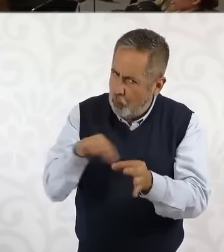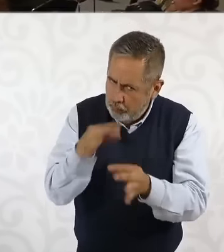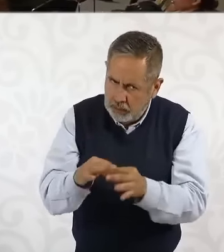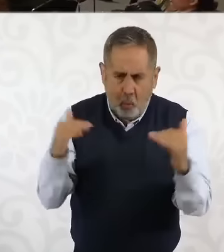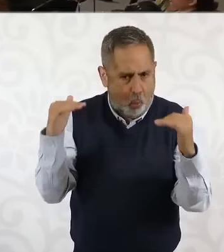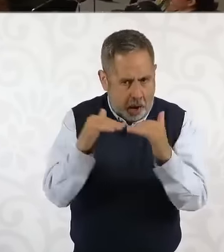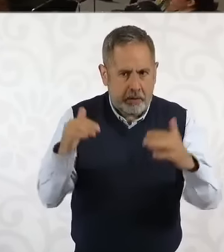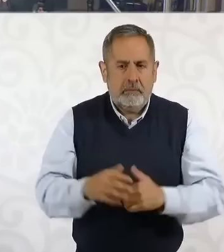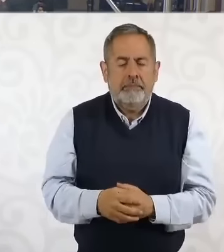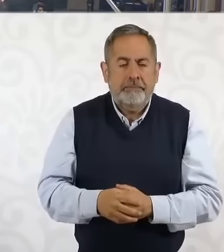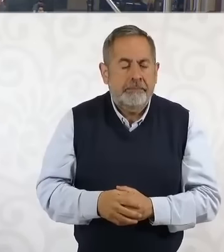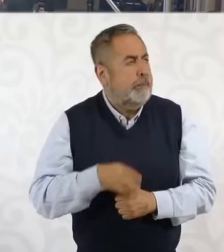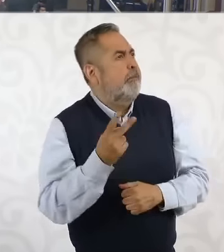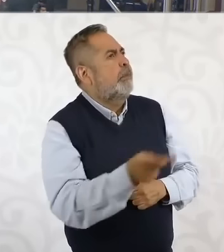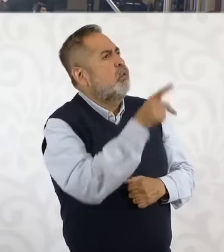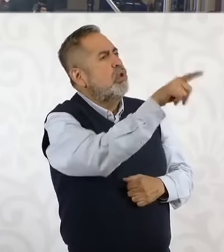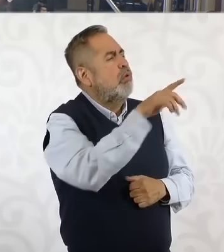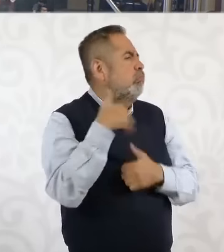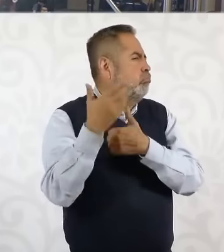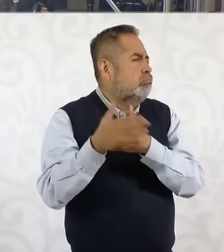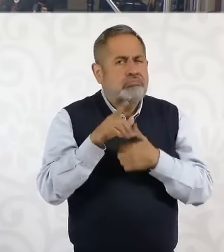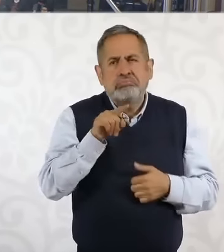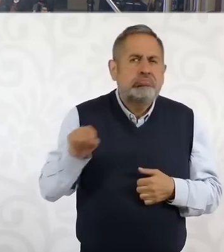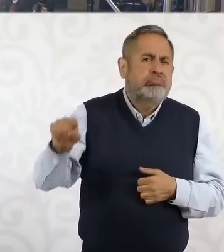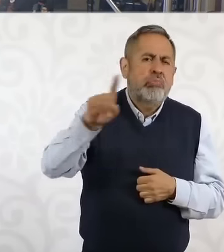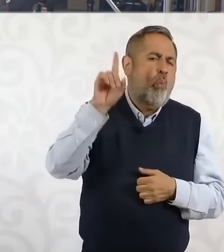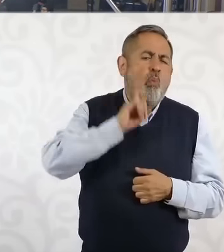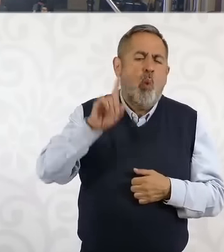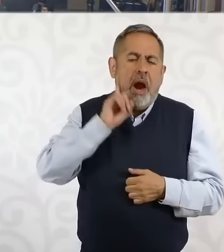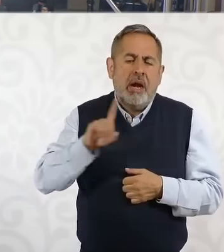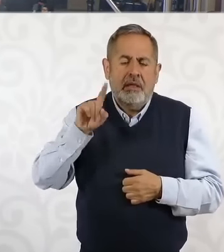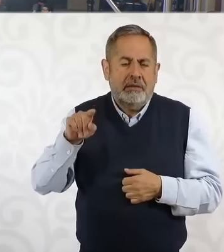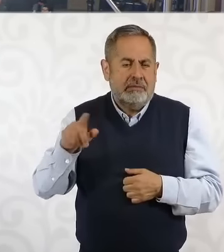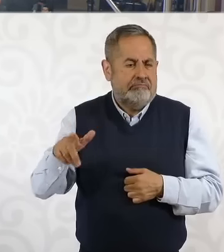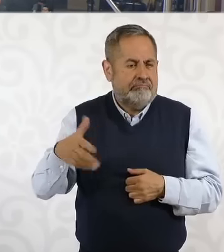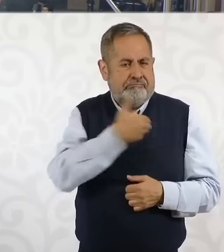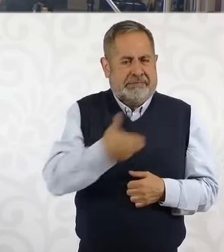reunirse con las demás mandatarias, eh son muy pocas mujeres mandatarias en el mundo,